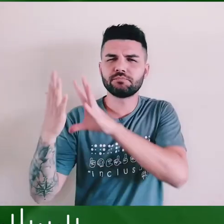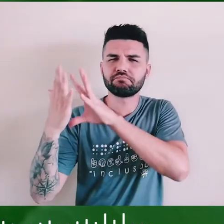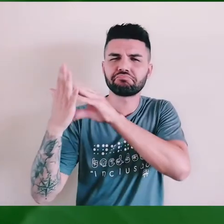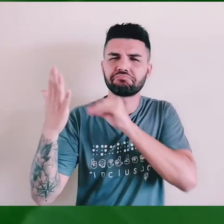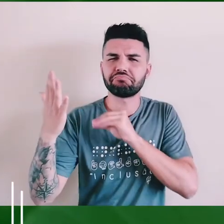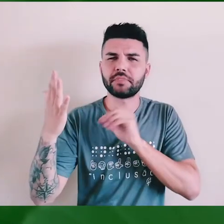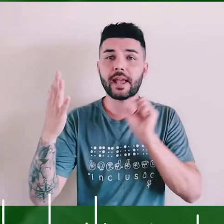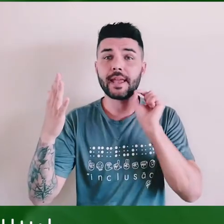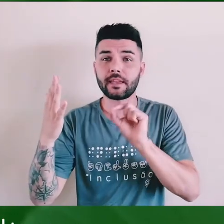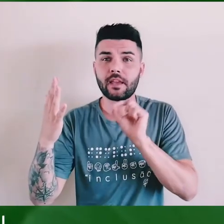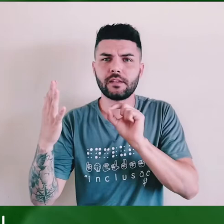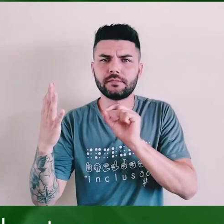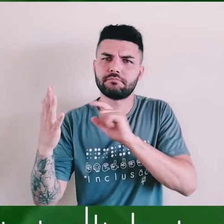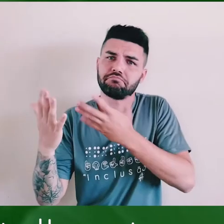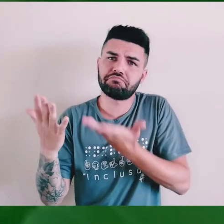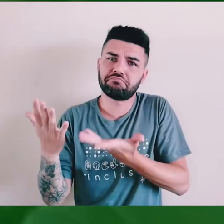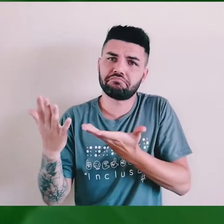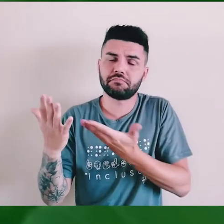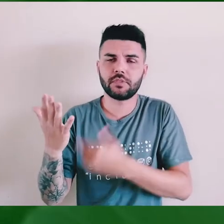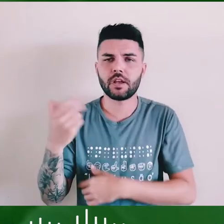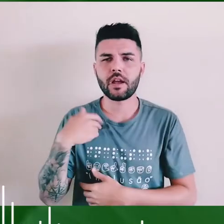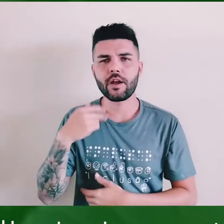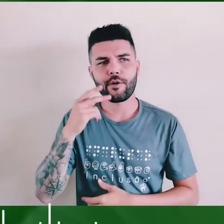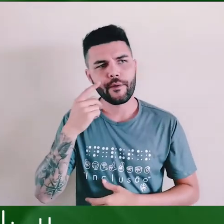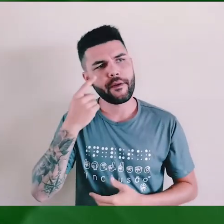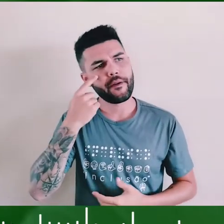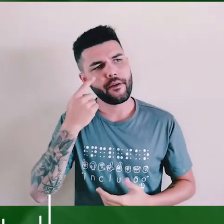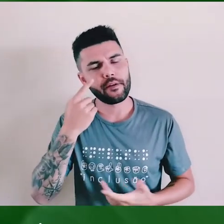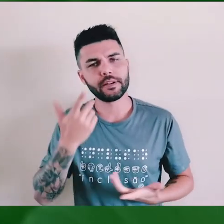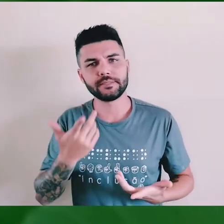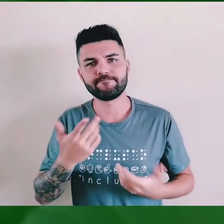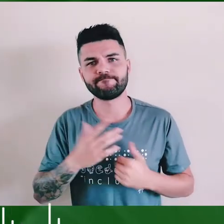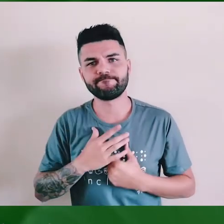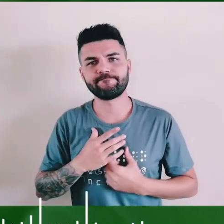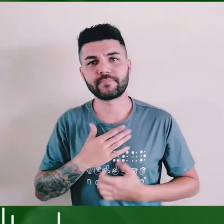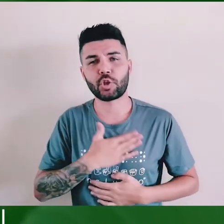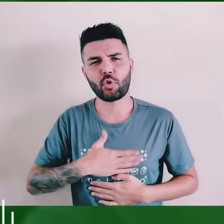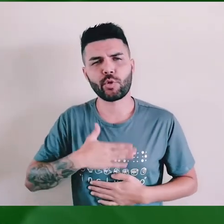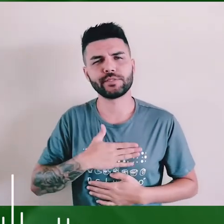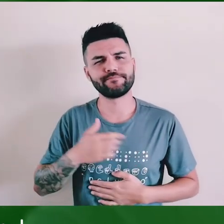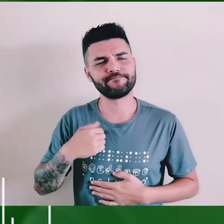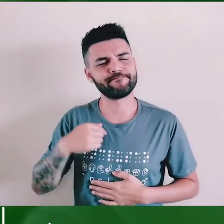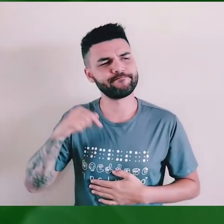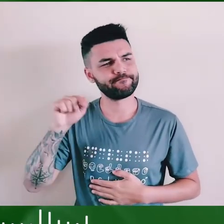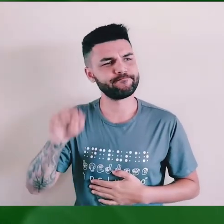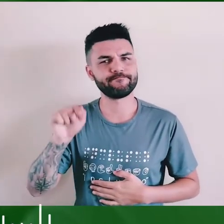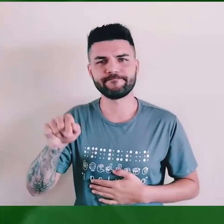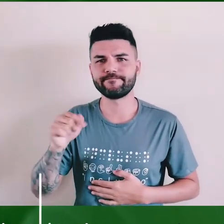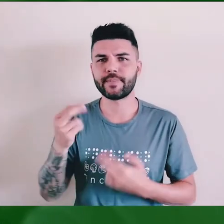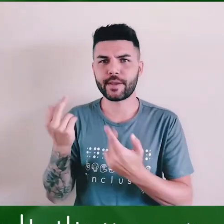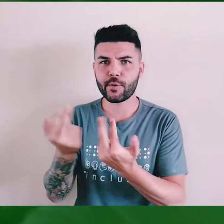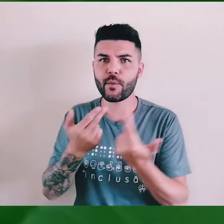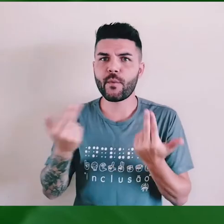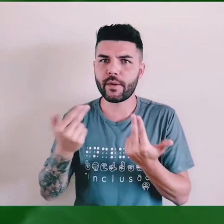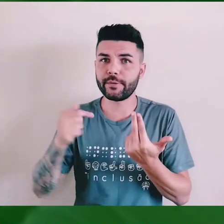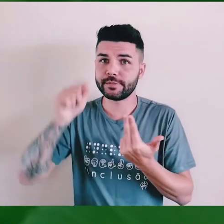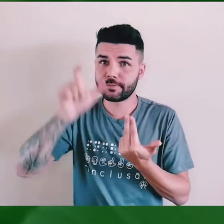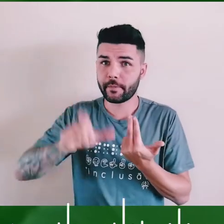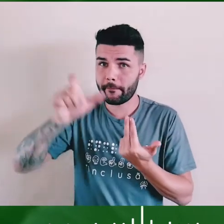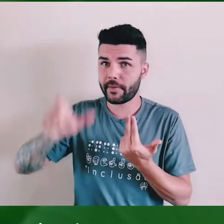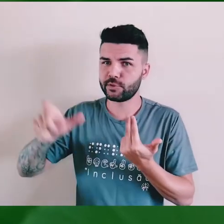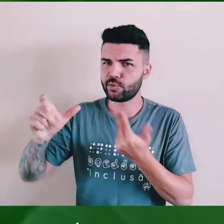Quais são as pessoas que você olha e fala, eu gostaria de ser um terço dessa pessoa.